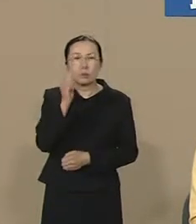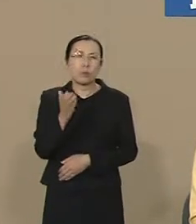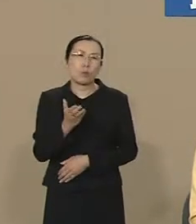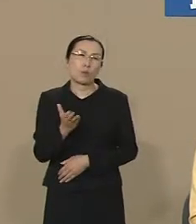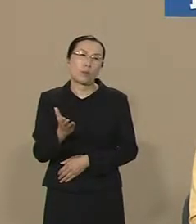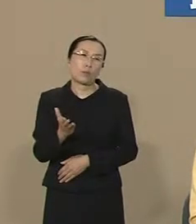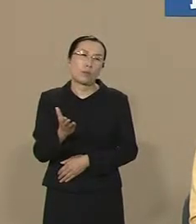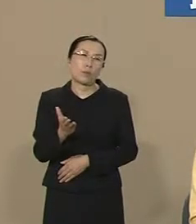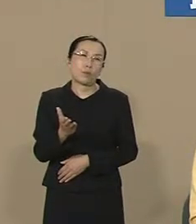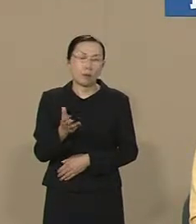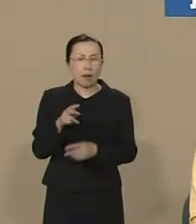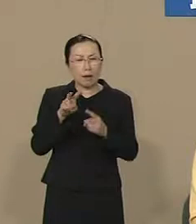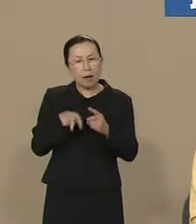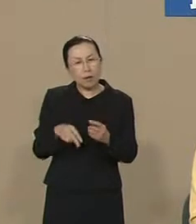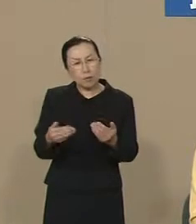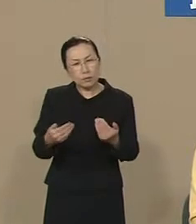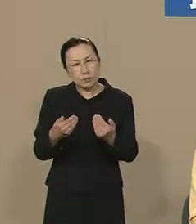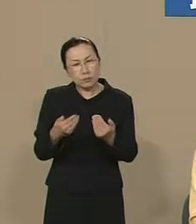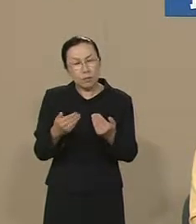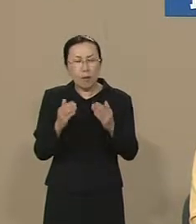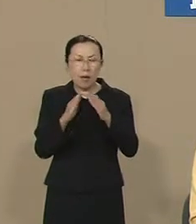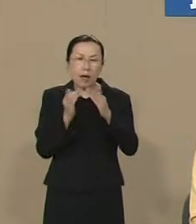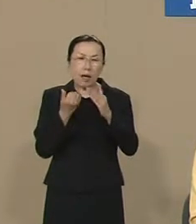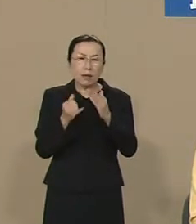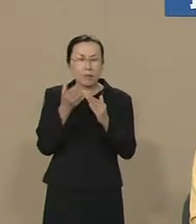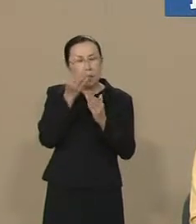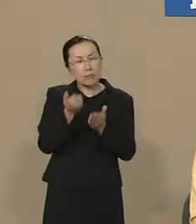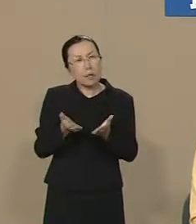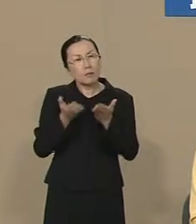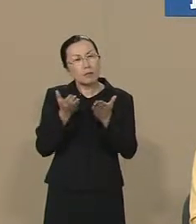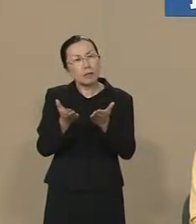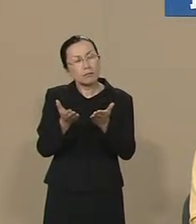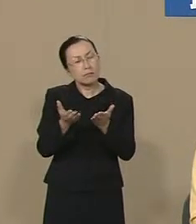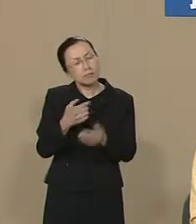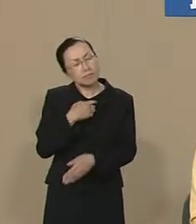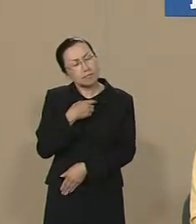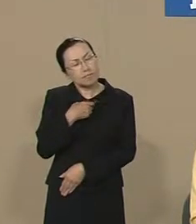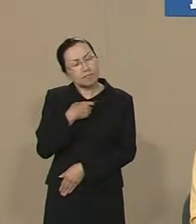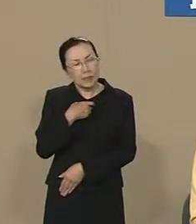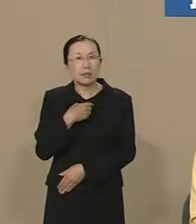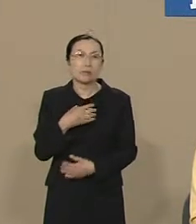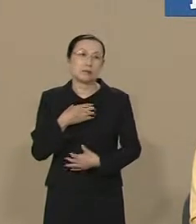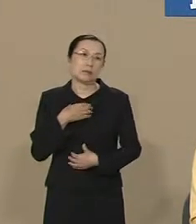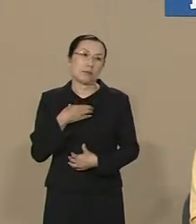介護が必要になって､ 家族に迷惑をかけたくないと 心配しているんです｡